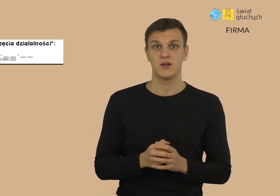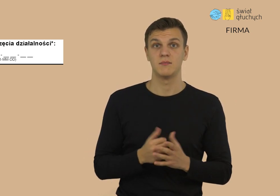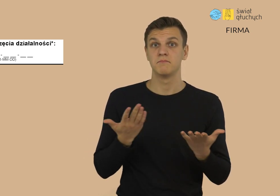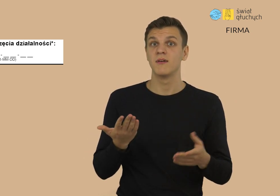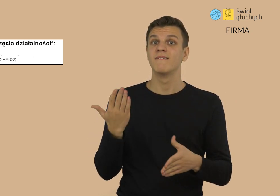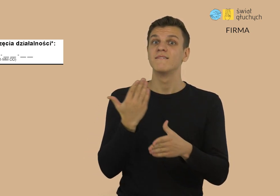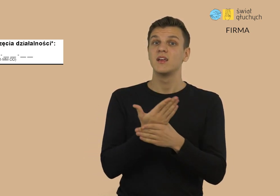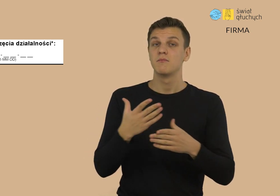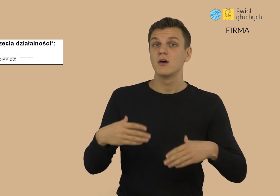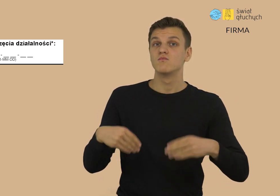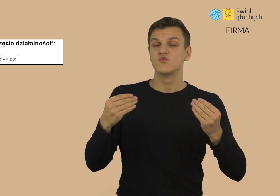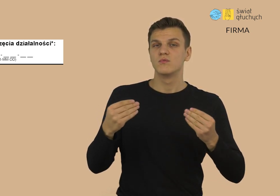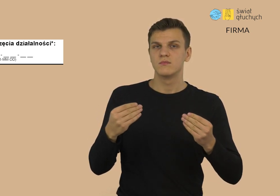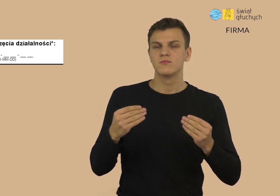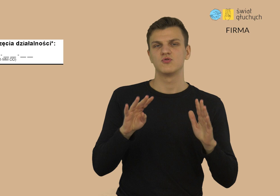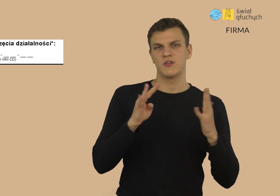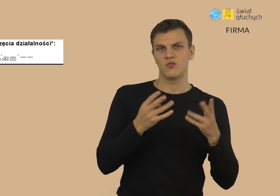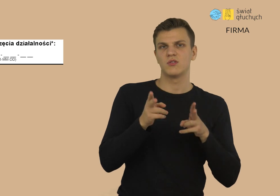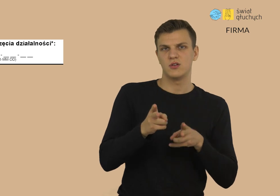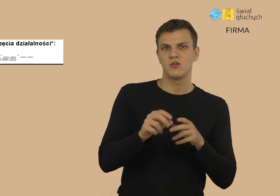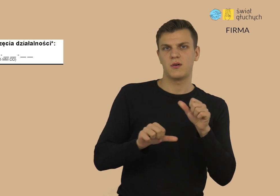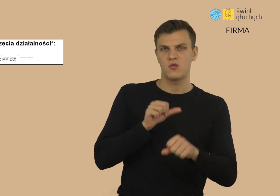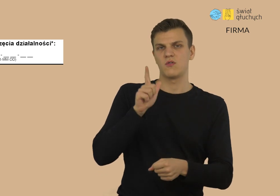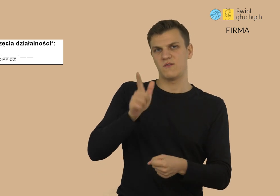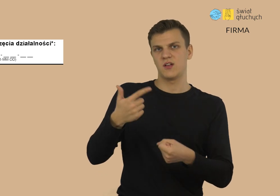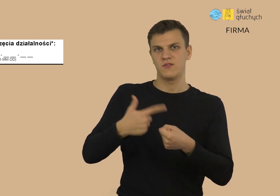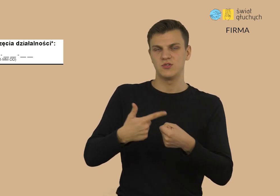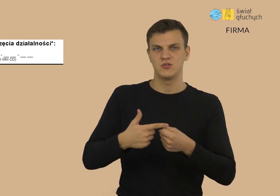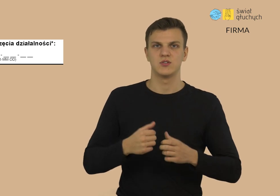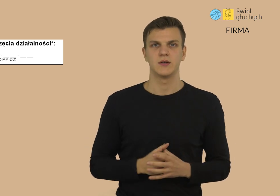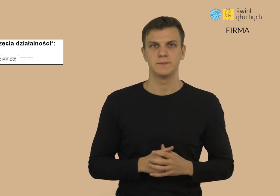data rozpoczęcia firmy przypada na 9 listopada 2020 roku.